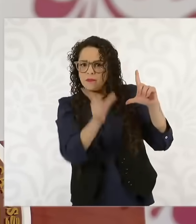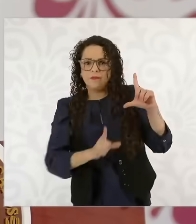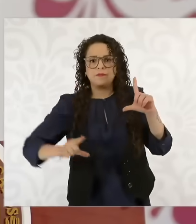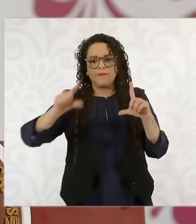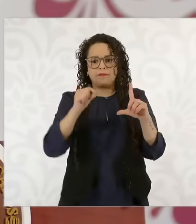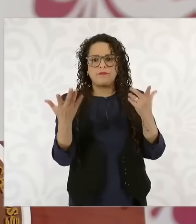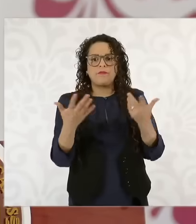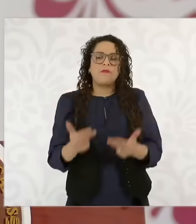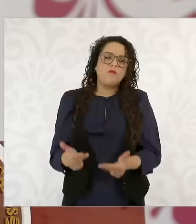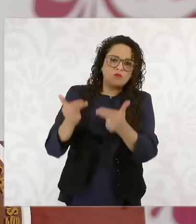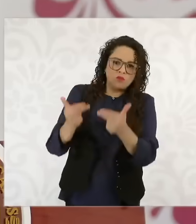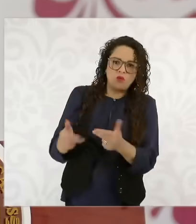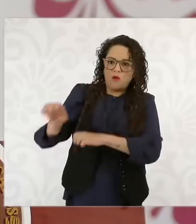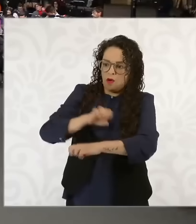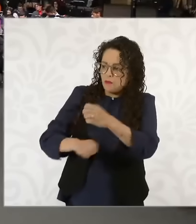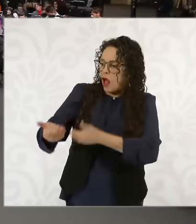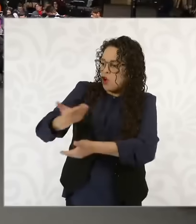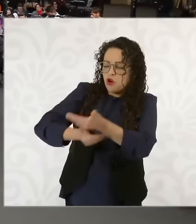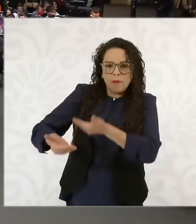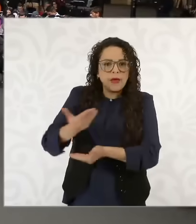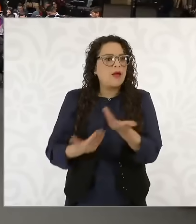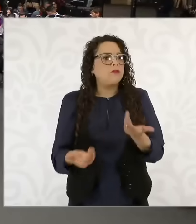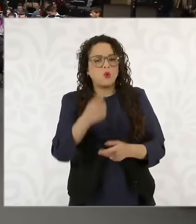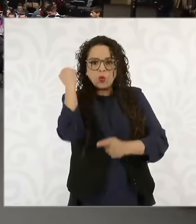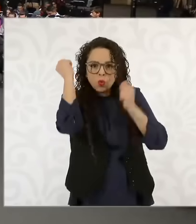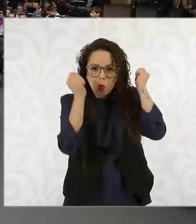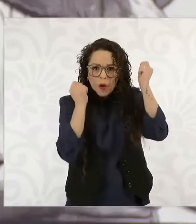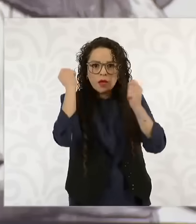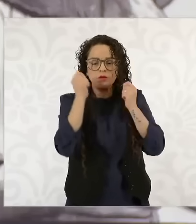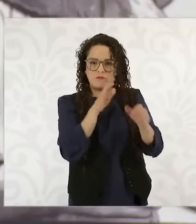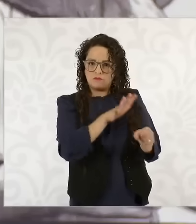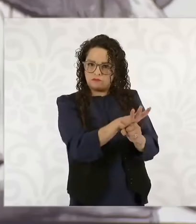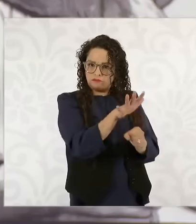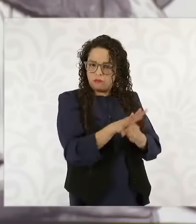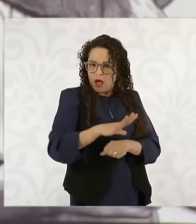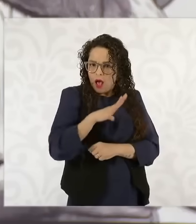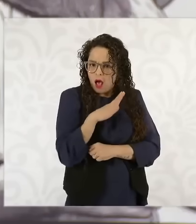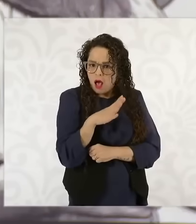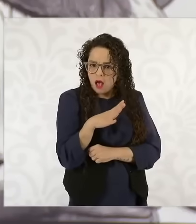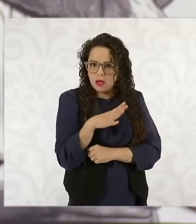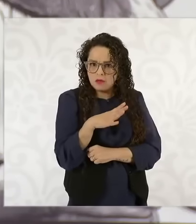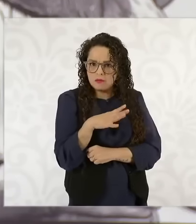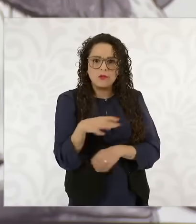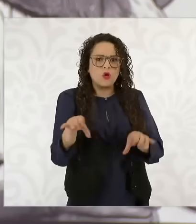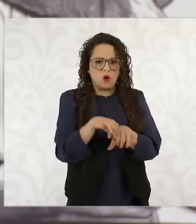y del turismo en México. Hoy no podríamos pensar en el desarrollo sin electricidad.